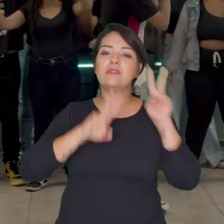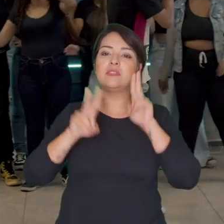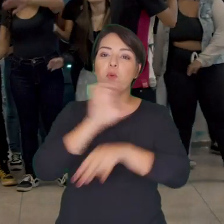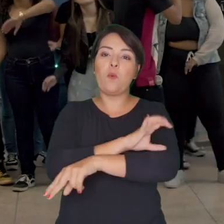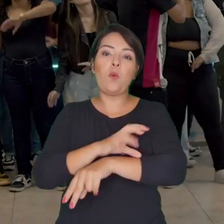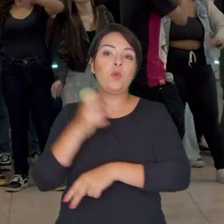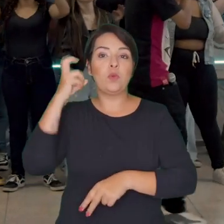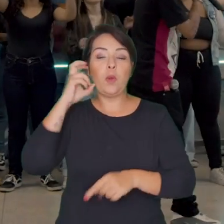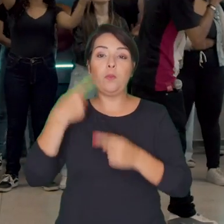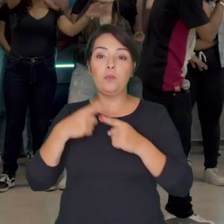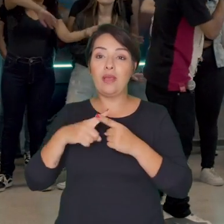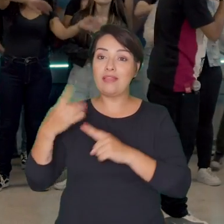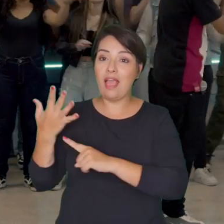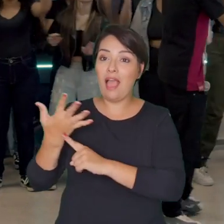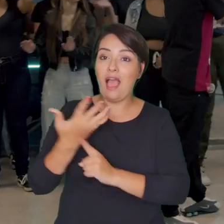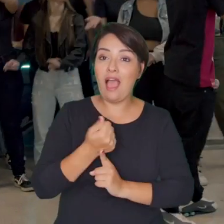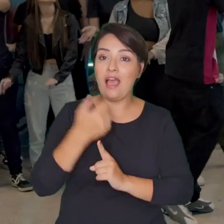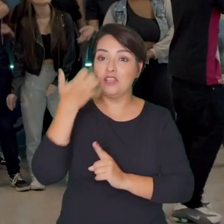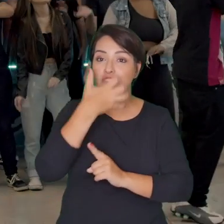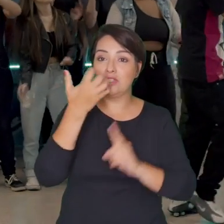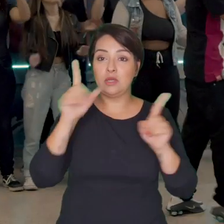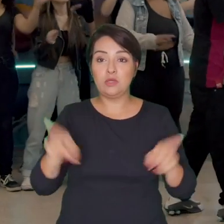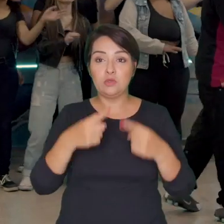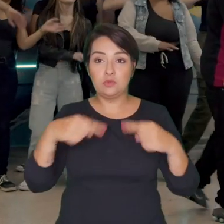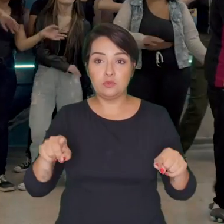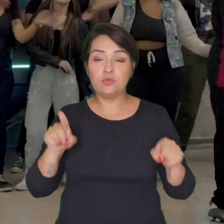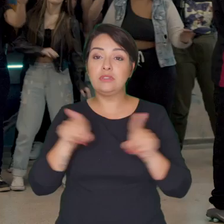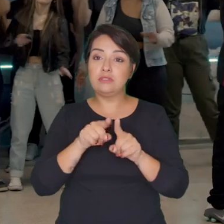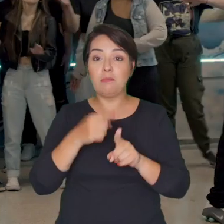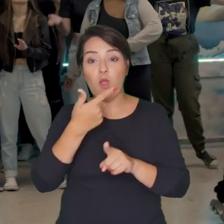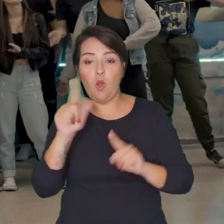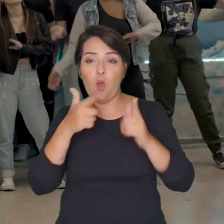porque a arte, a música, o canto, ela está muito ligada a outras linguagens